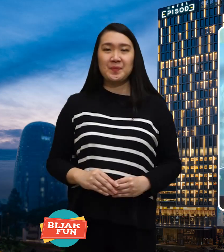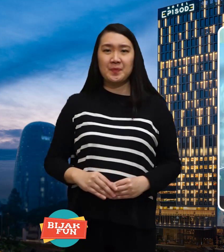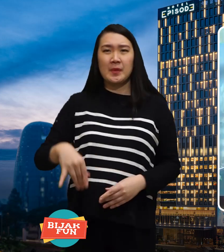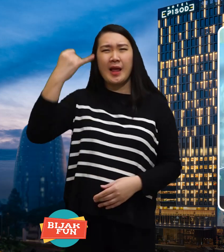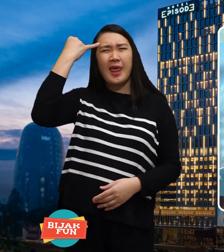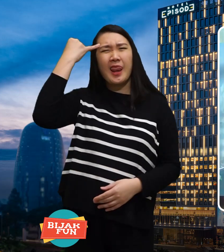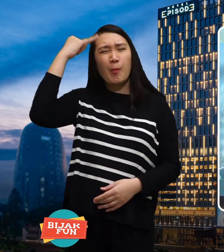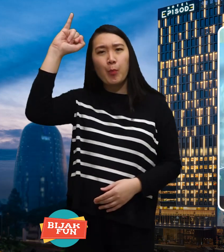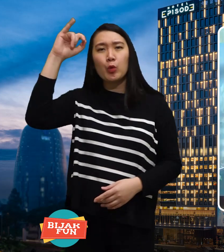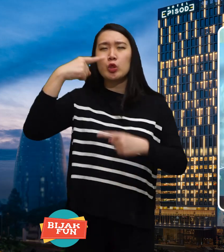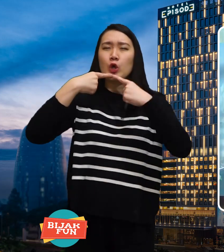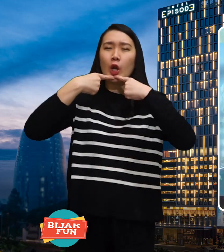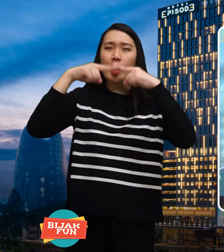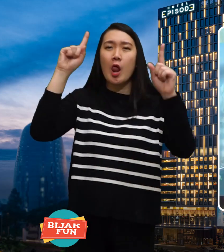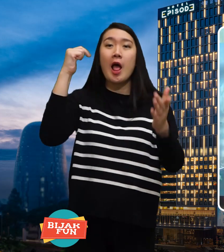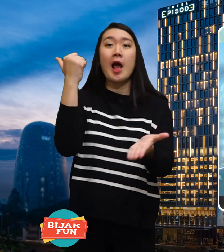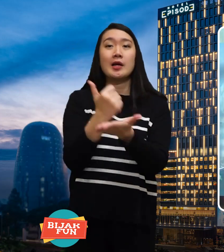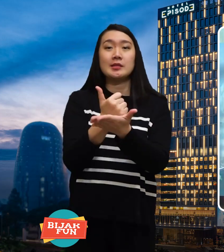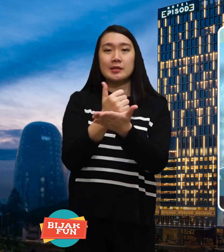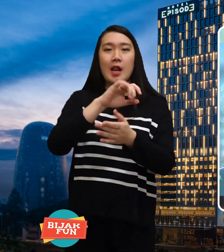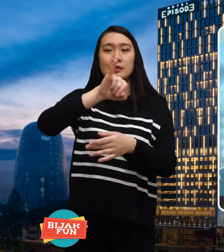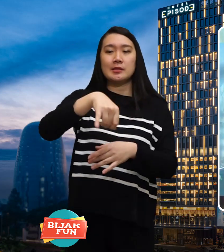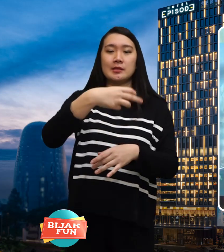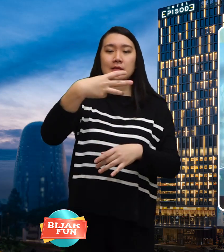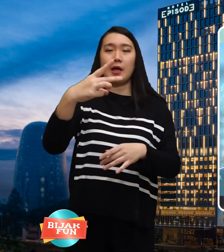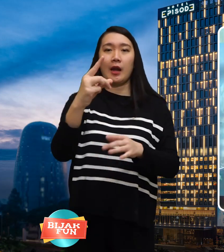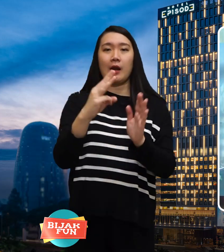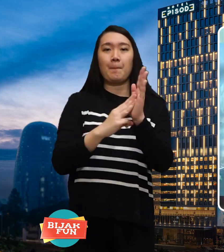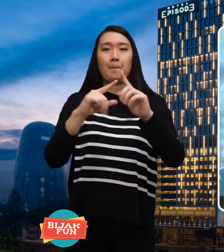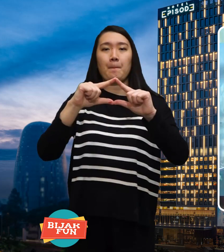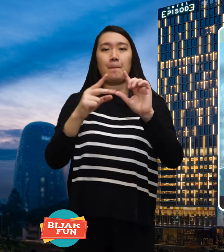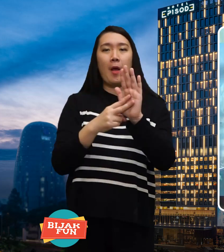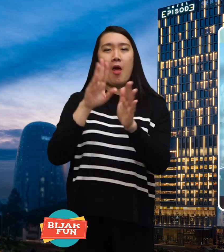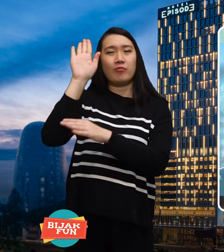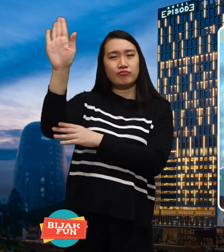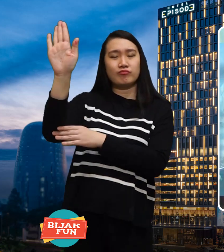Dia merupakan ilmuan terkenal dunia yang berasal dari Jerman.